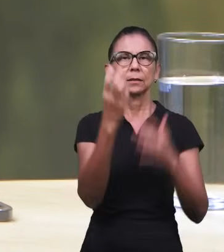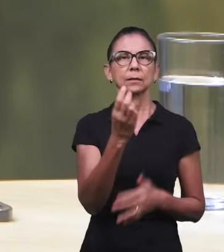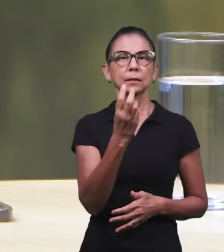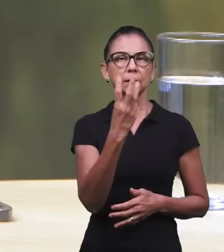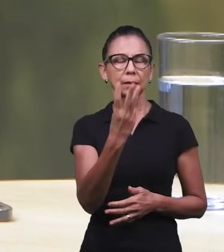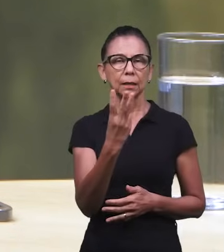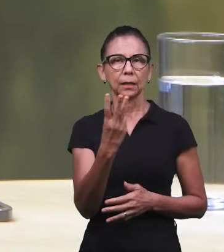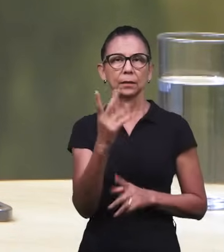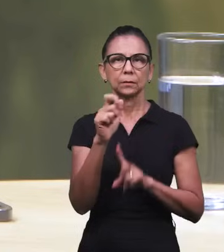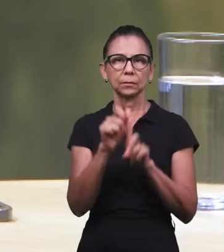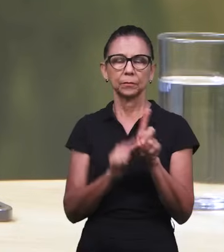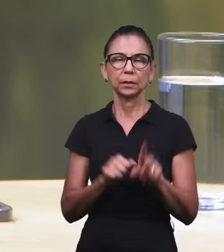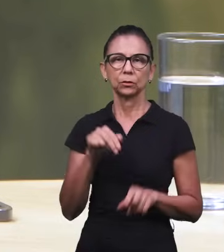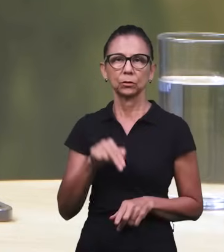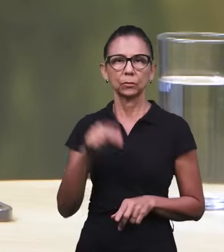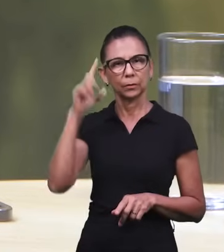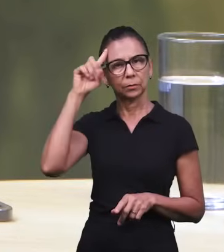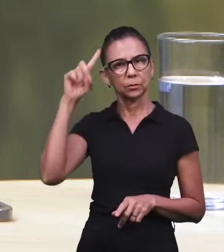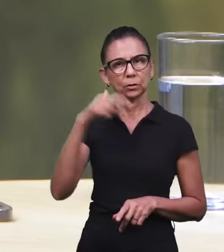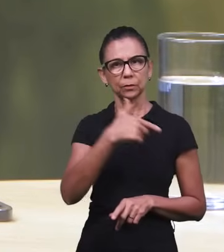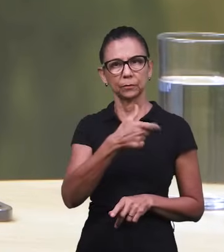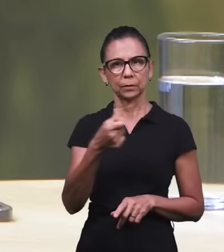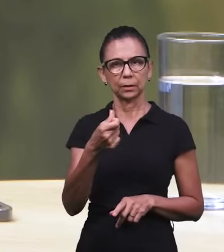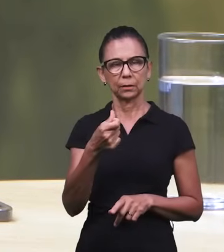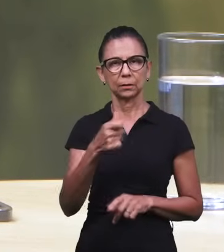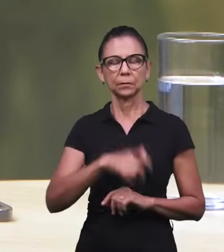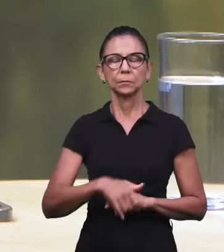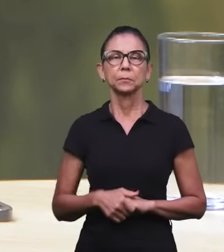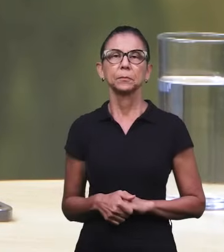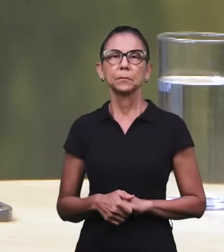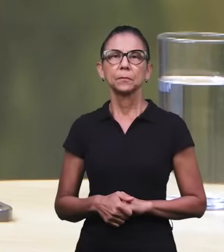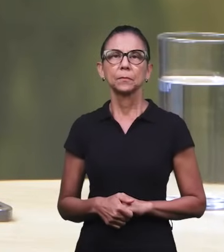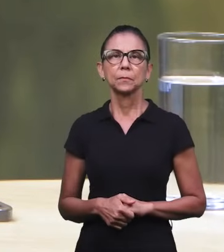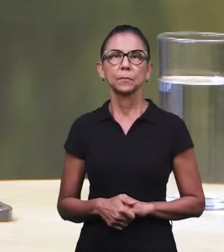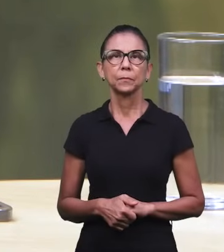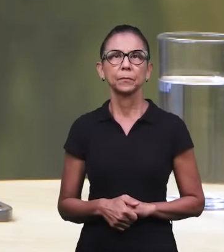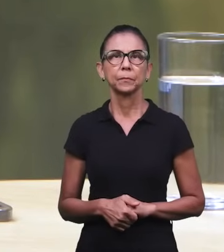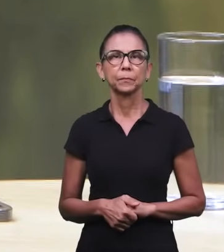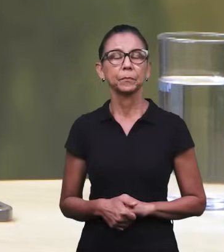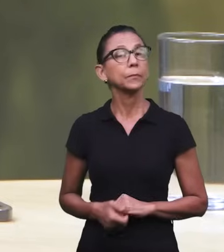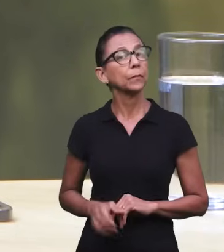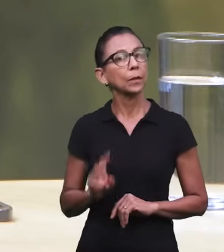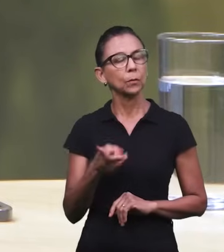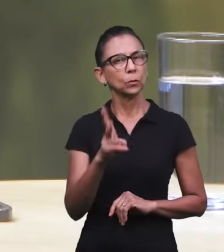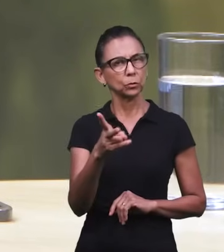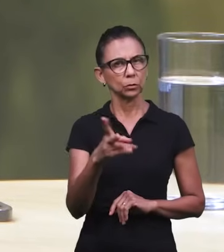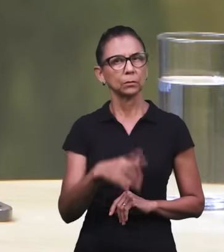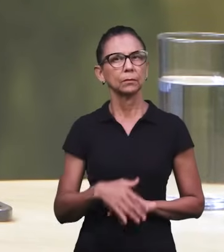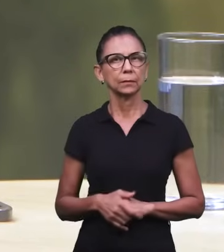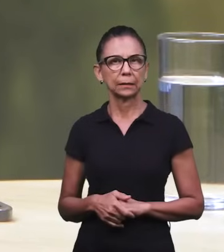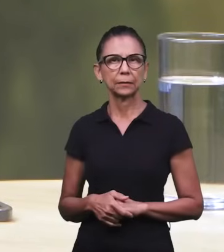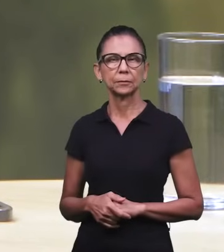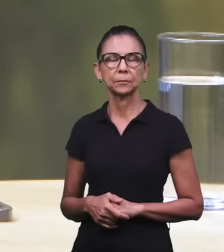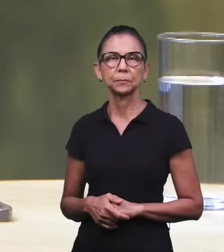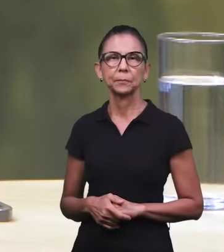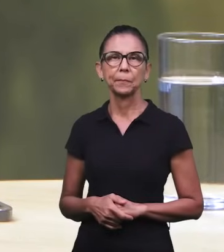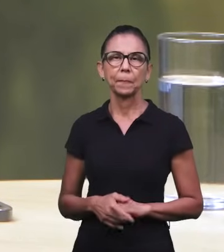novembro do último último mês e portanto Estamos dando sequência a este assunto tão extraordinário